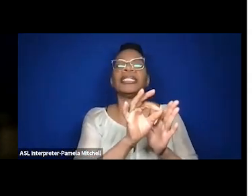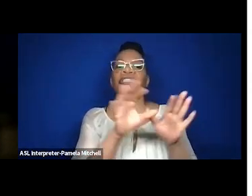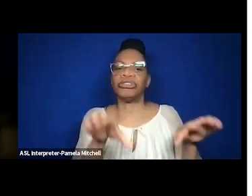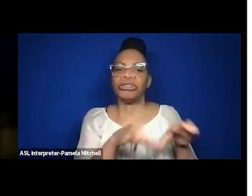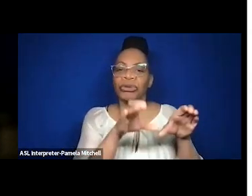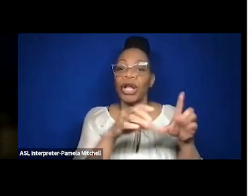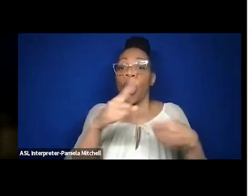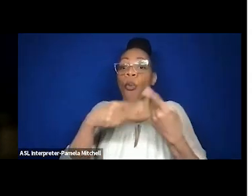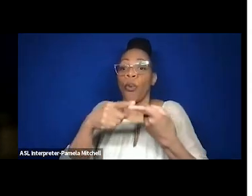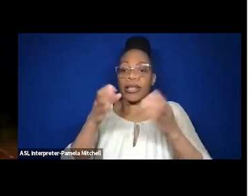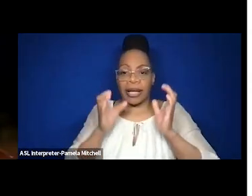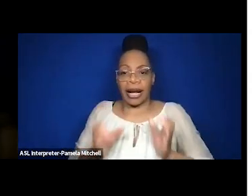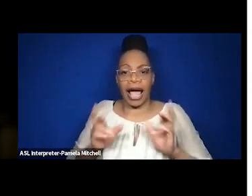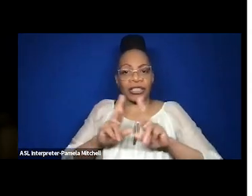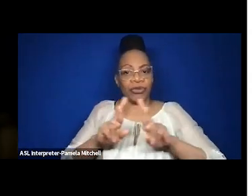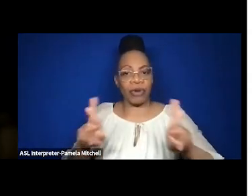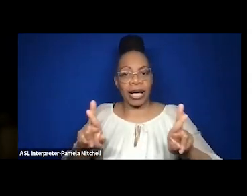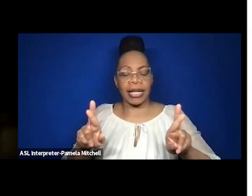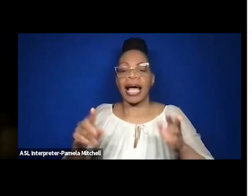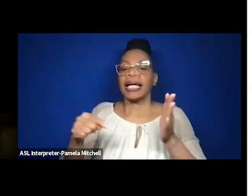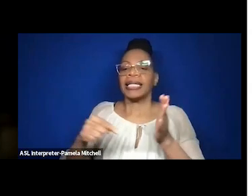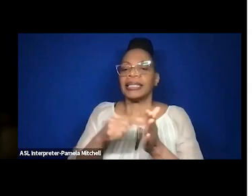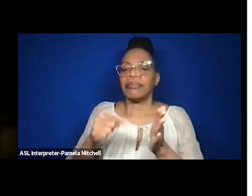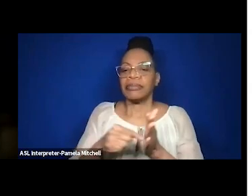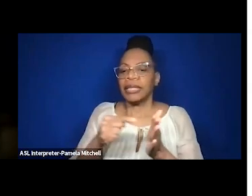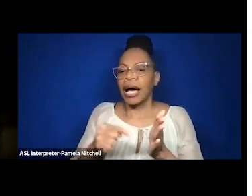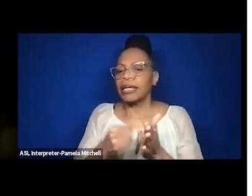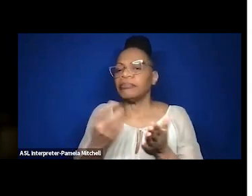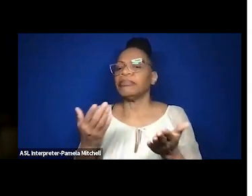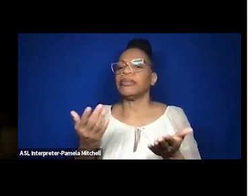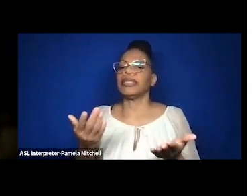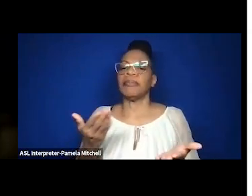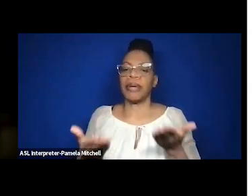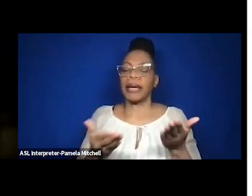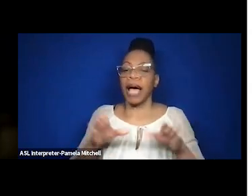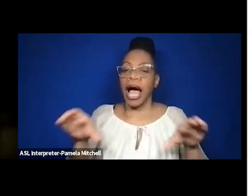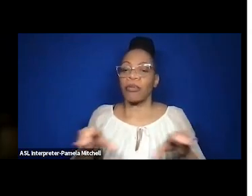A veces cambio los pasos, puedo hacer los formularios en un orden diferente